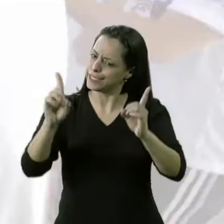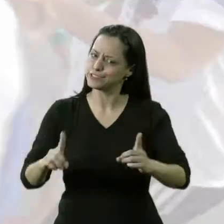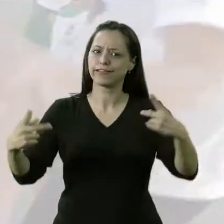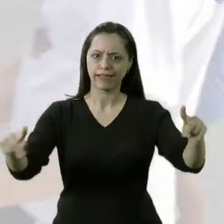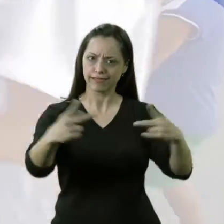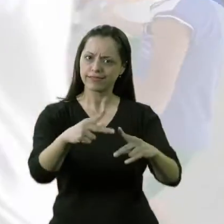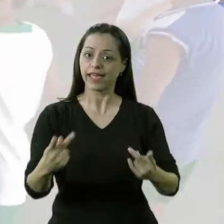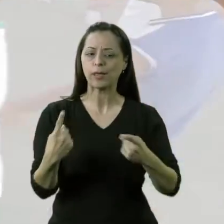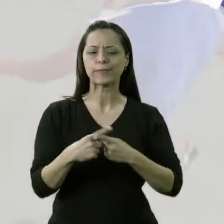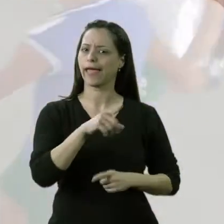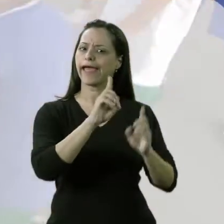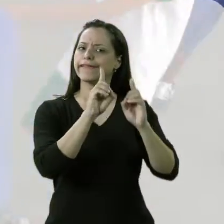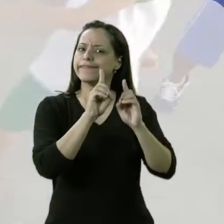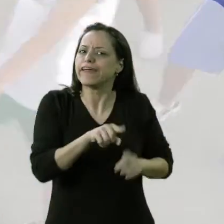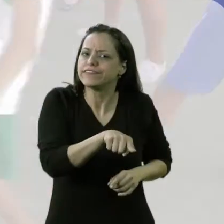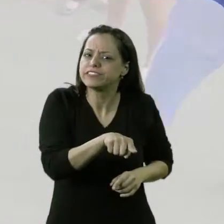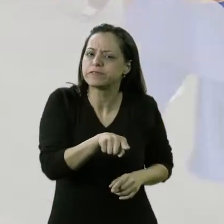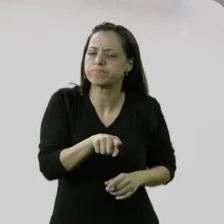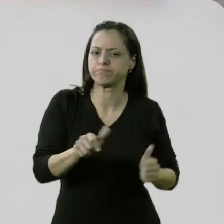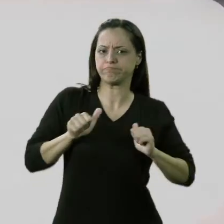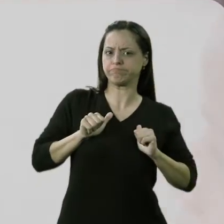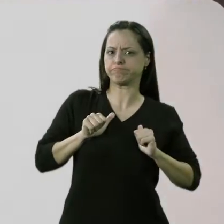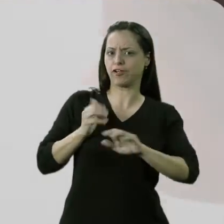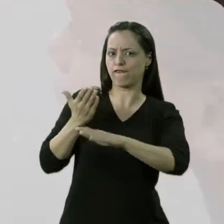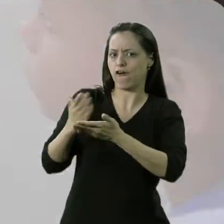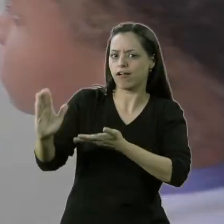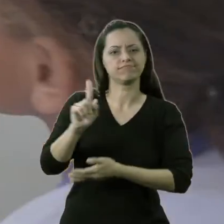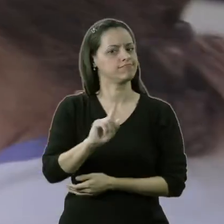É um direito de todos e por que o aluno com deficiência fica a parte, até de uma brincadeira?